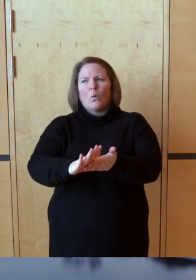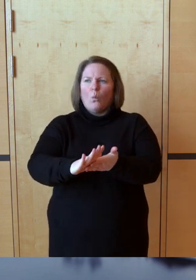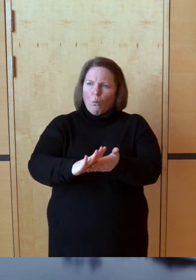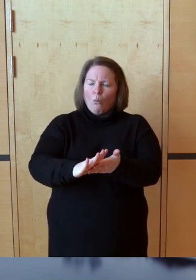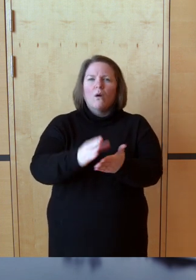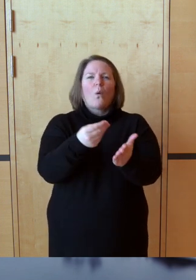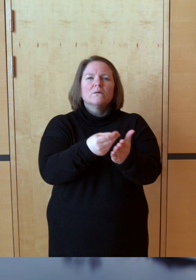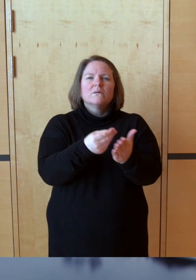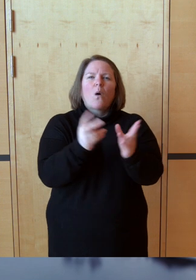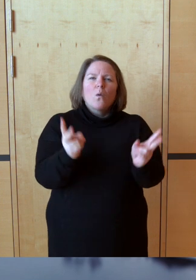Attraktiv mark